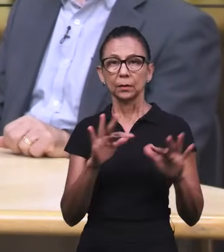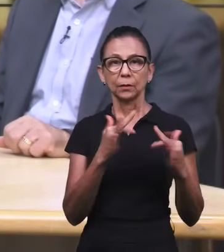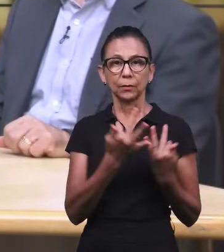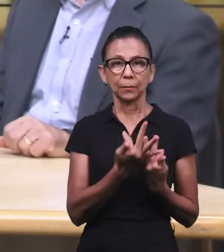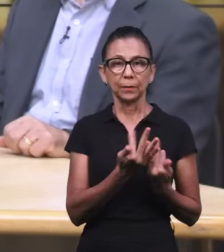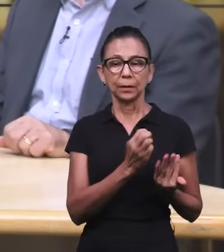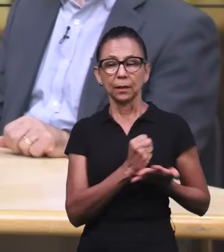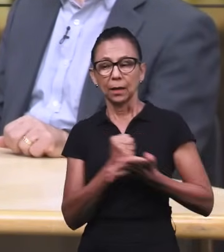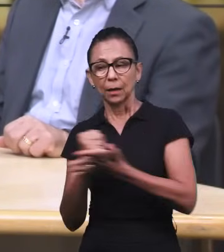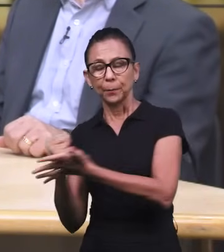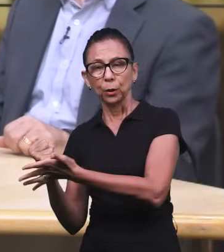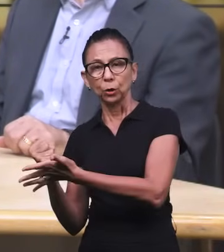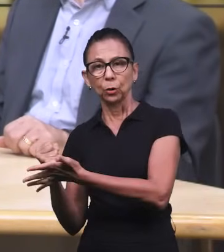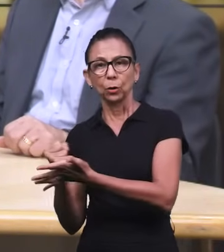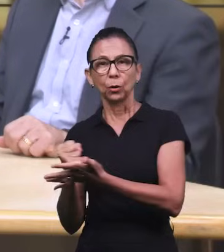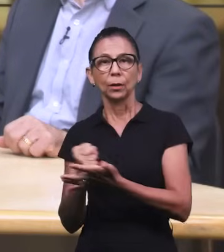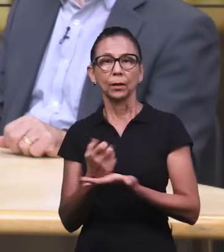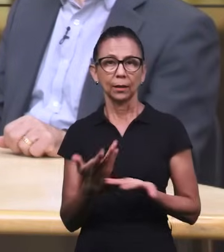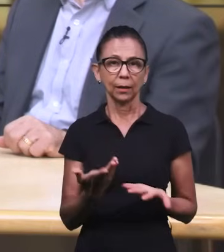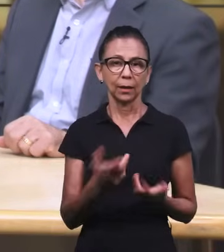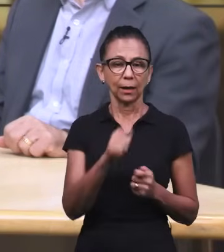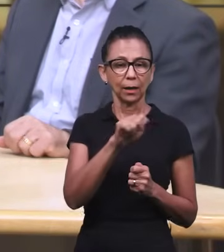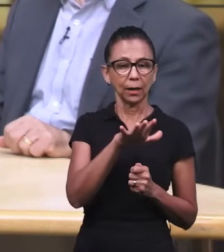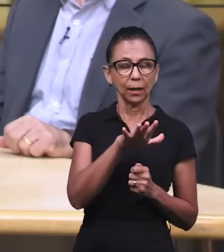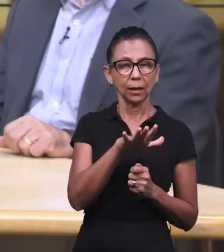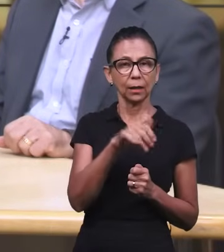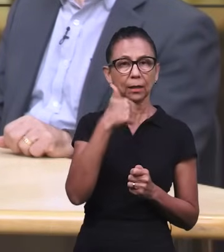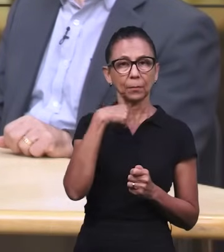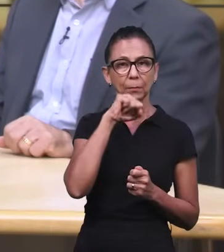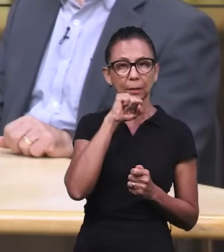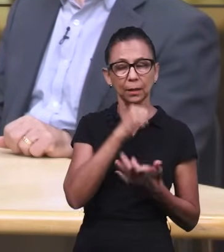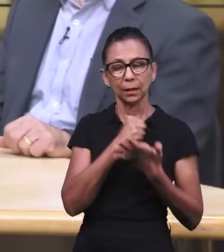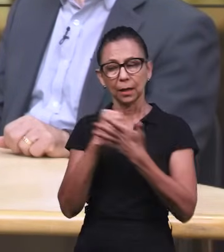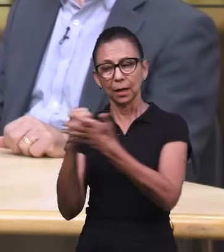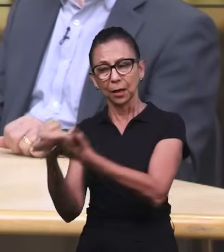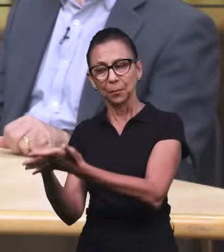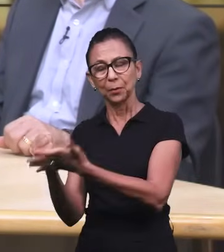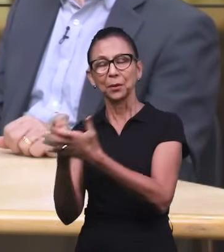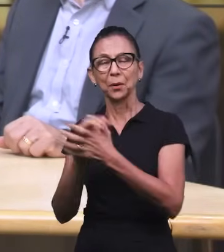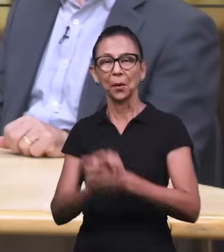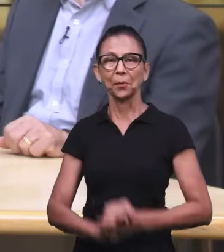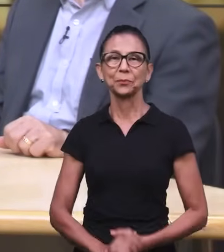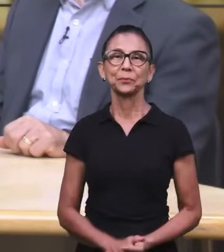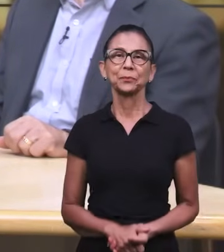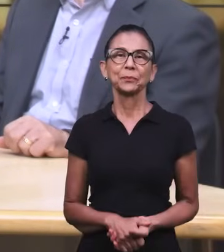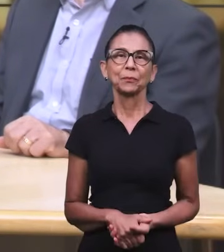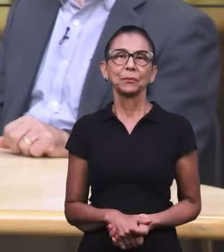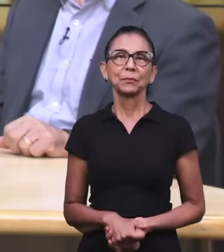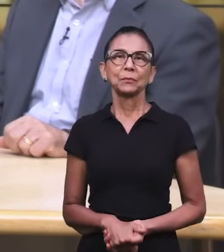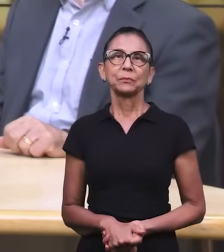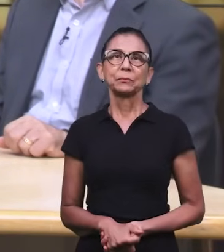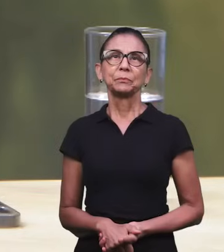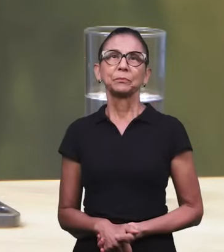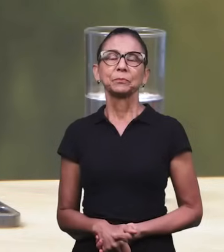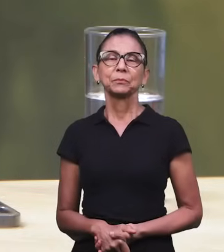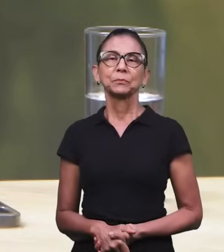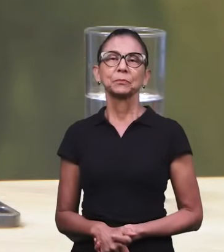que ele recebeu da família ele cumpriu o projeto mais completo de Deus para com o povo porque o o